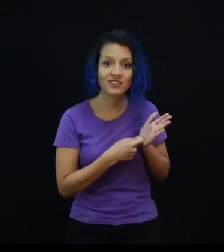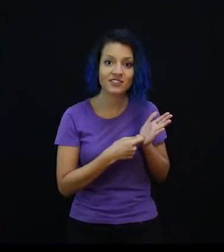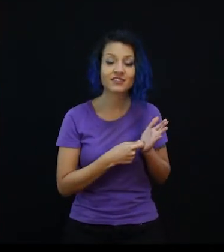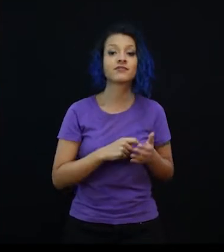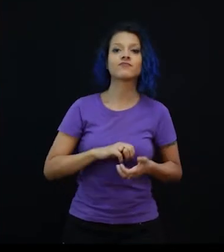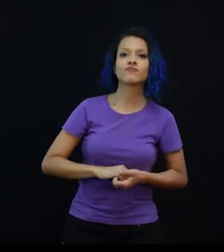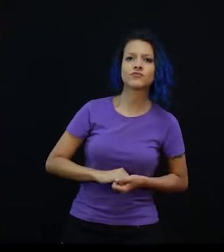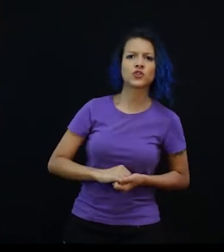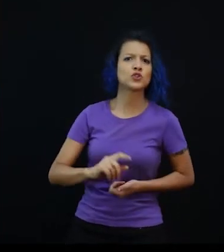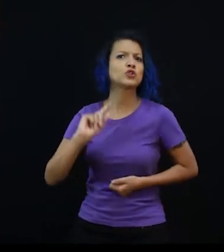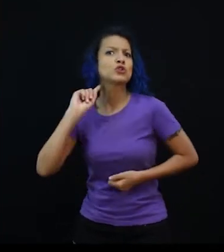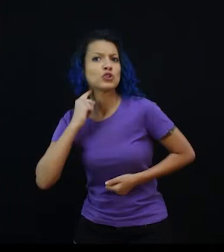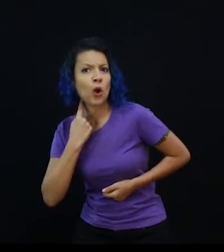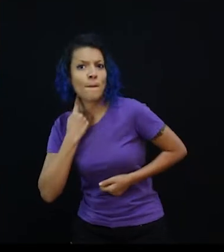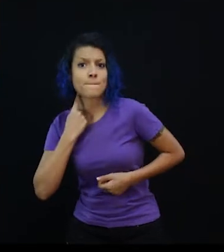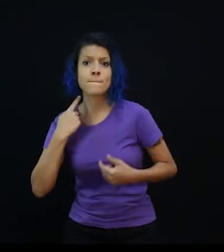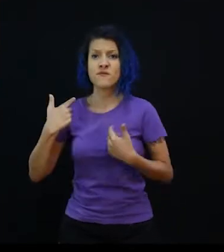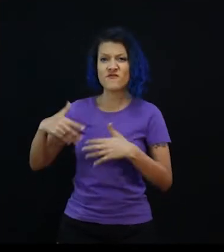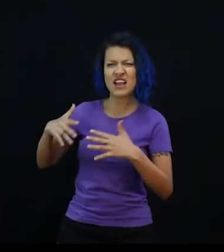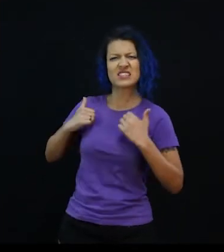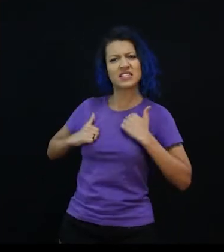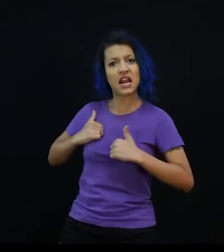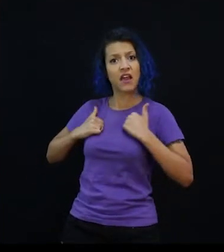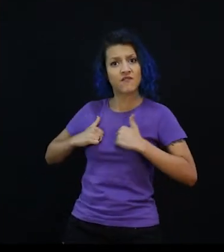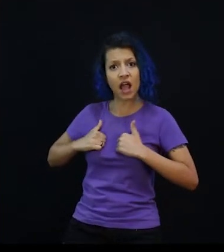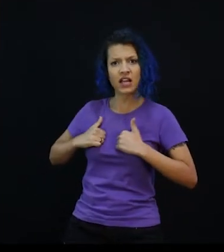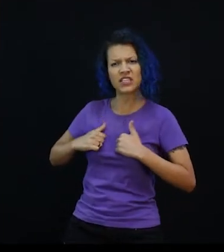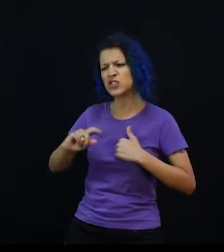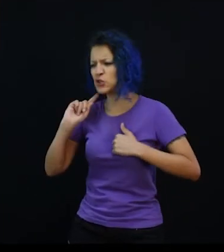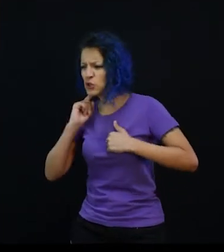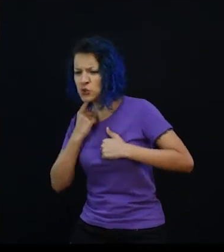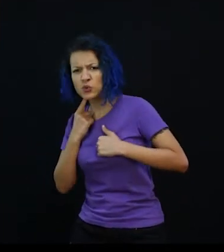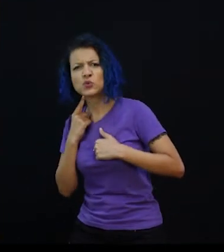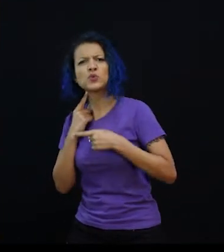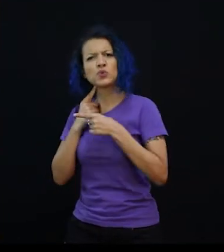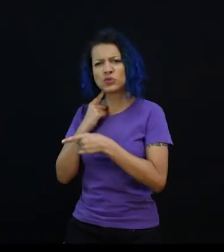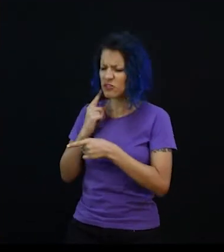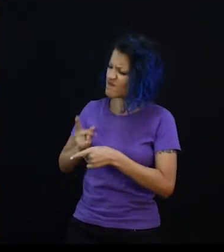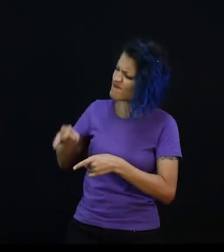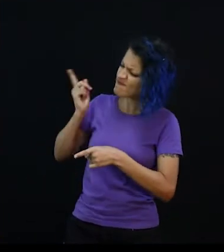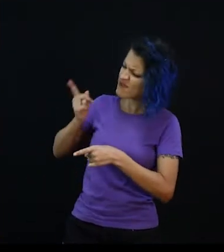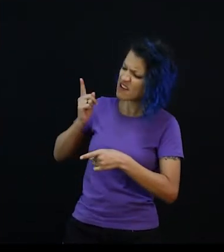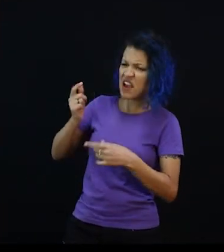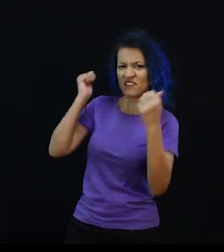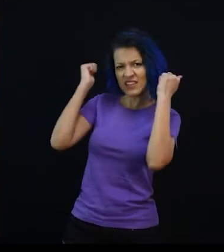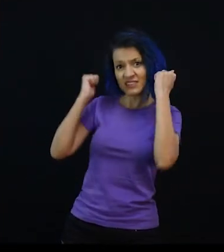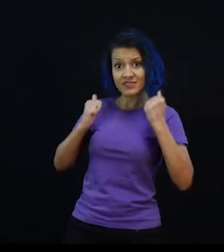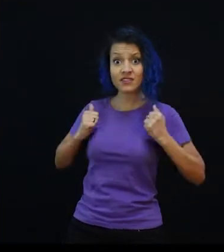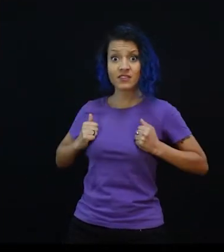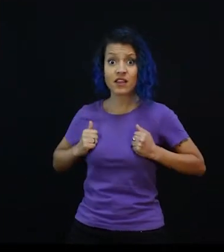Se está sujo, mande se lavar Se está sujo, mande se esfregar